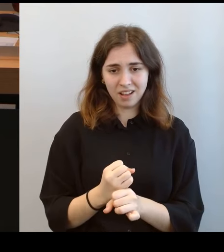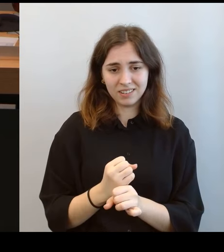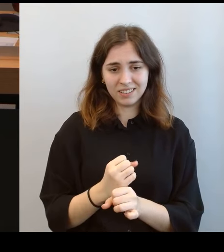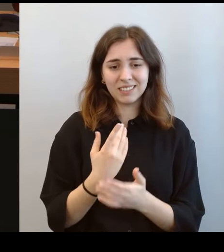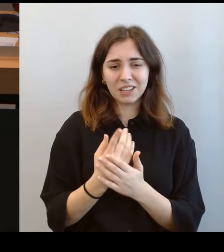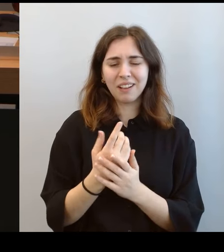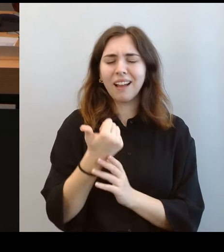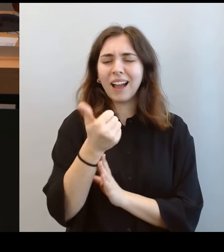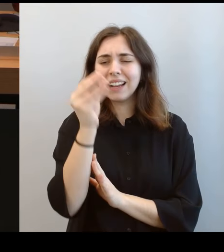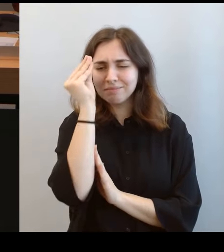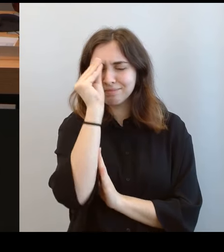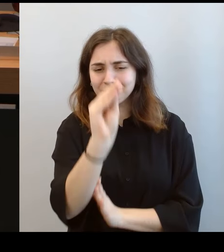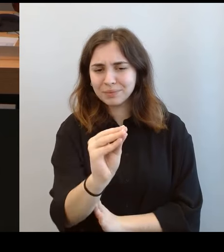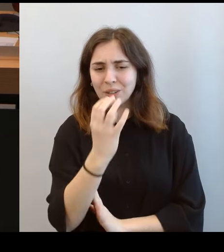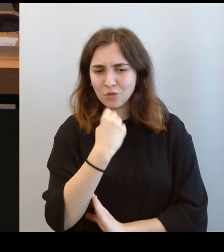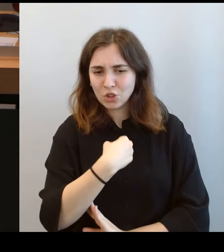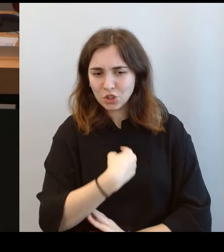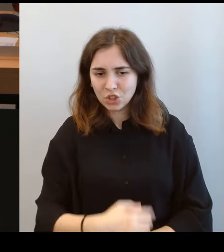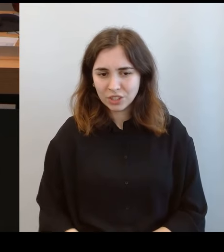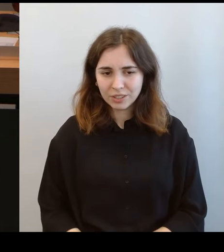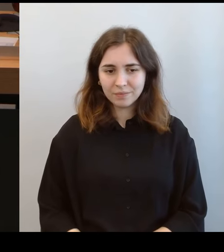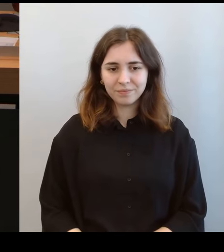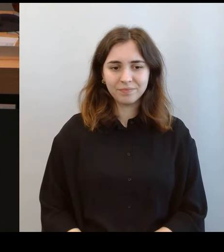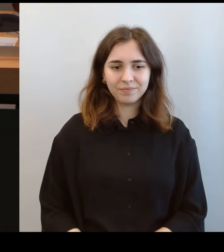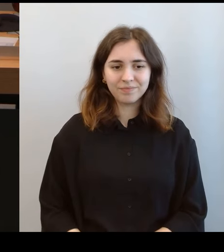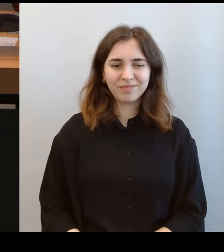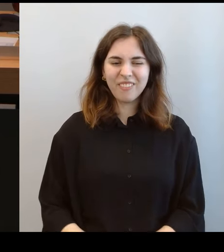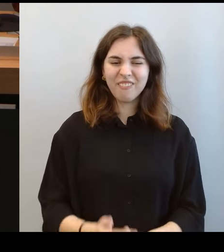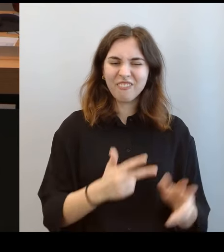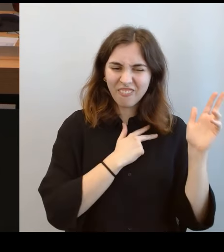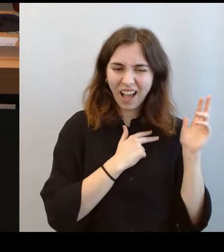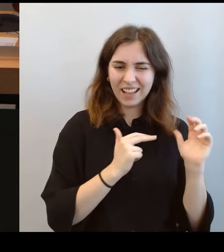Lebendige Demokratie, parlamentarischer Diskurs.